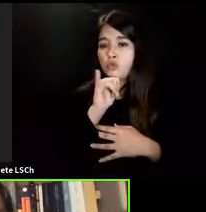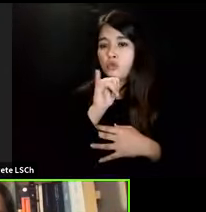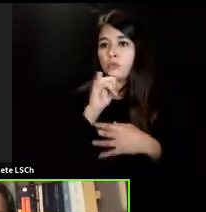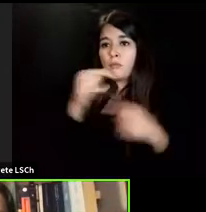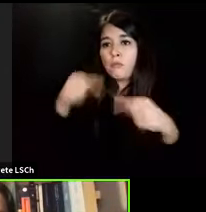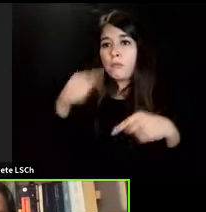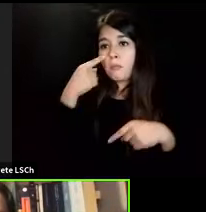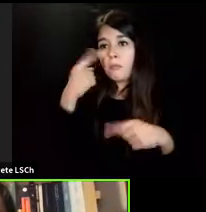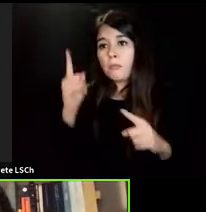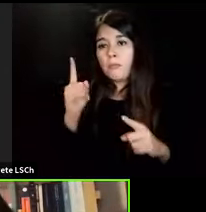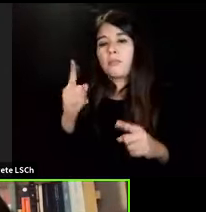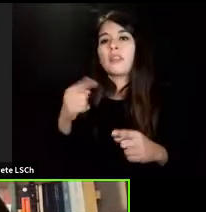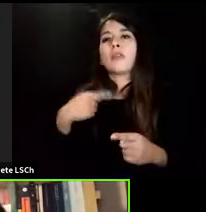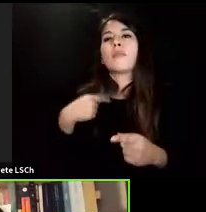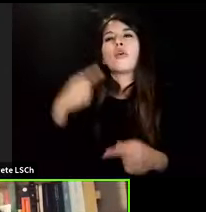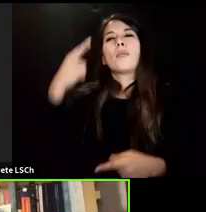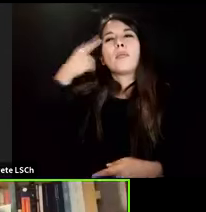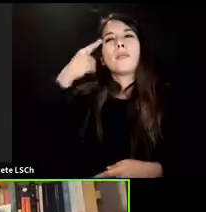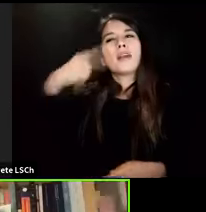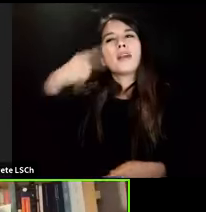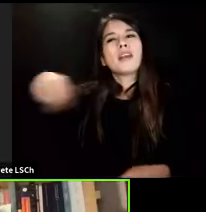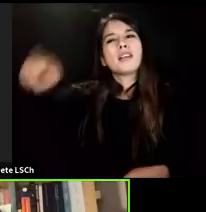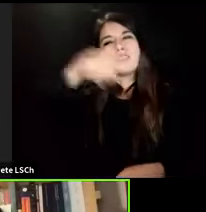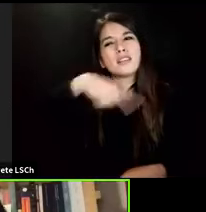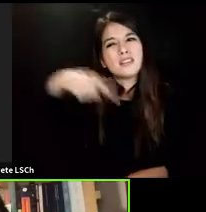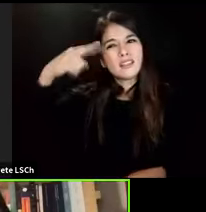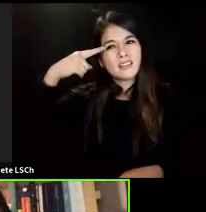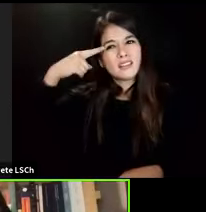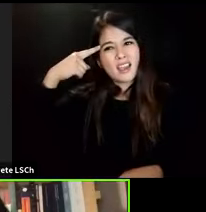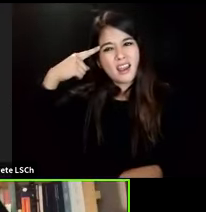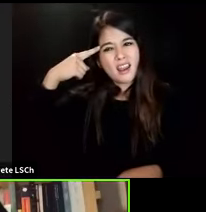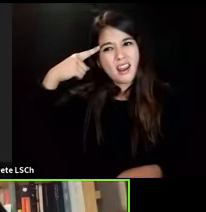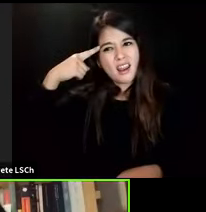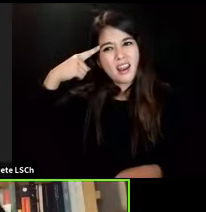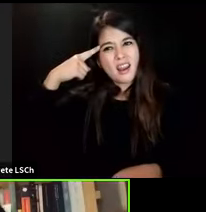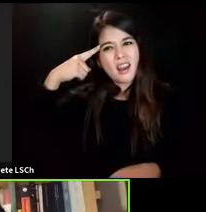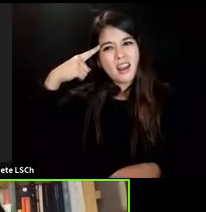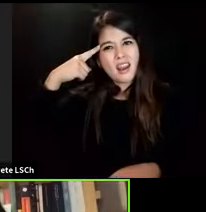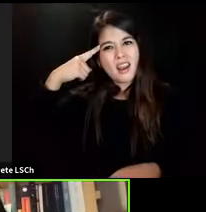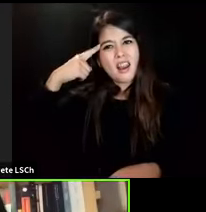tienen que pensar aquellas personas que piensan esto que el audiolibro si bien